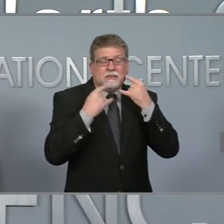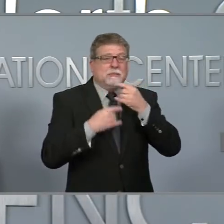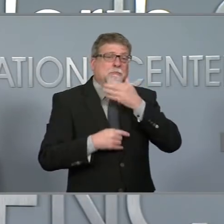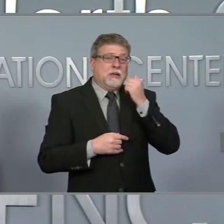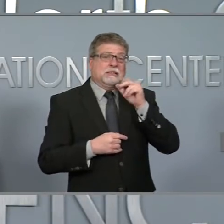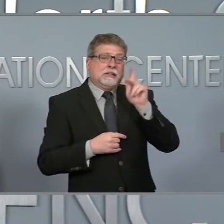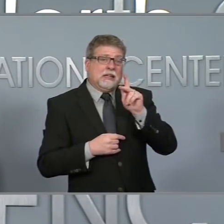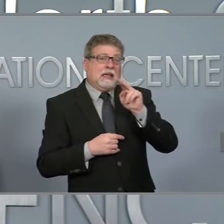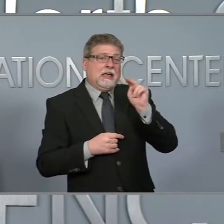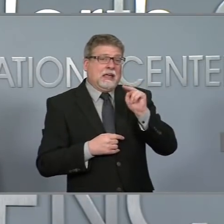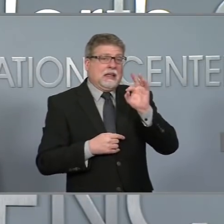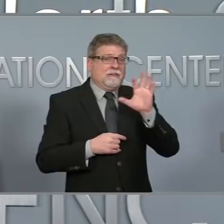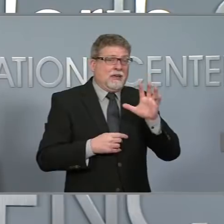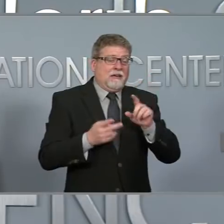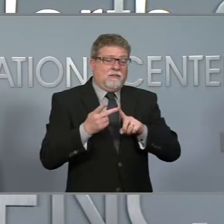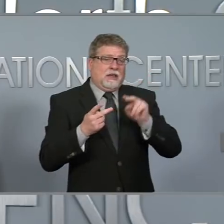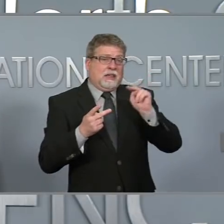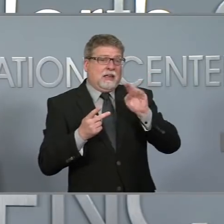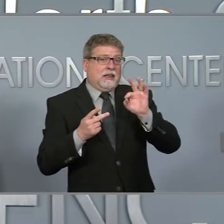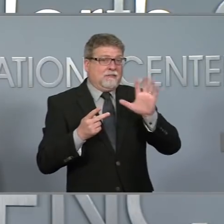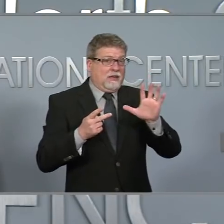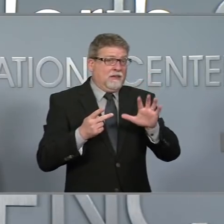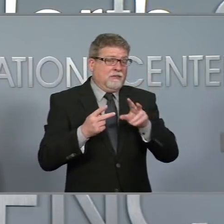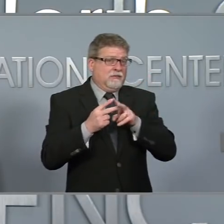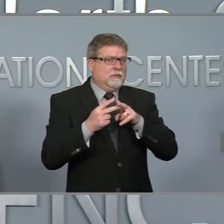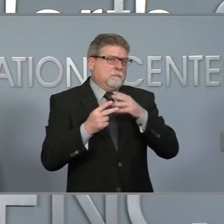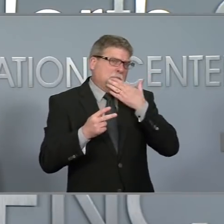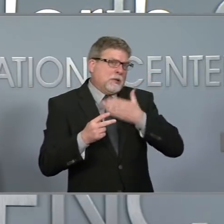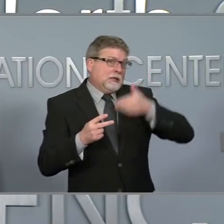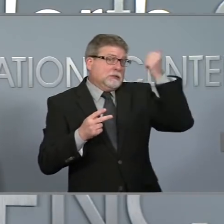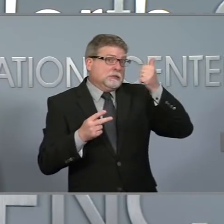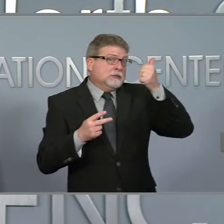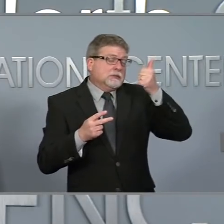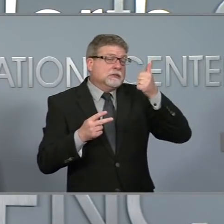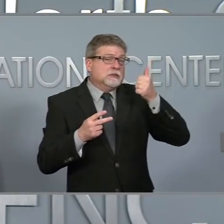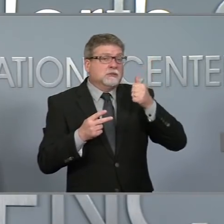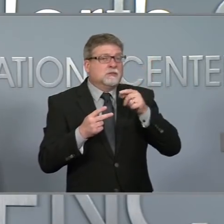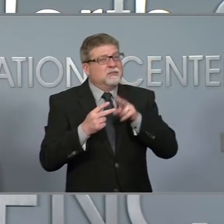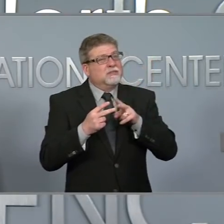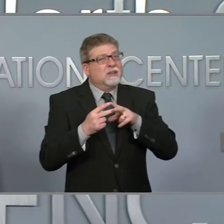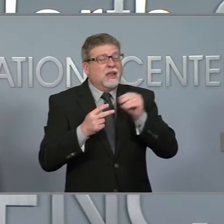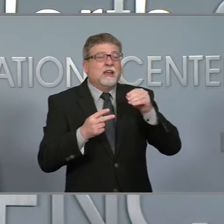usar una mascarilla si está en alto riesgo de la enfermedad si tiene una infección de covid